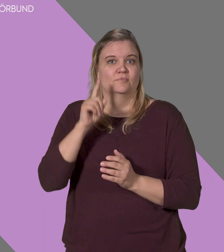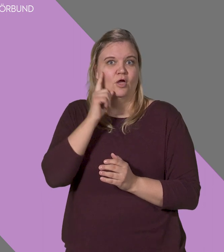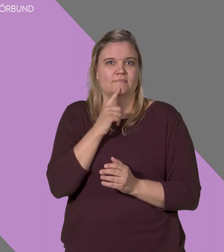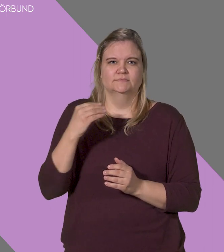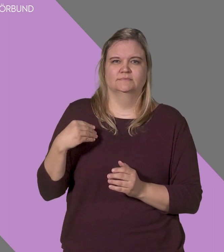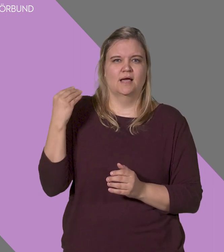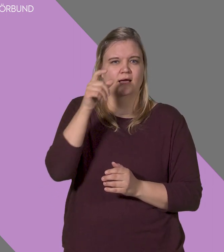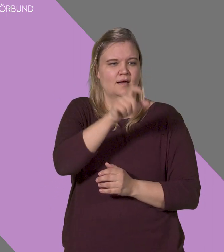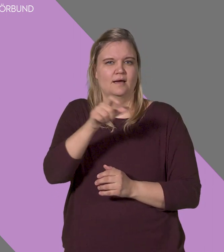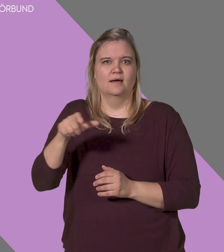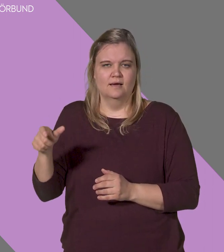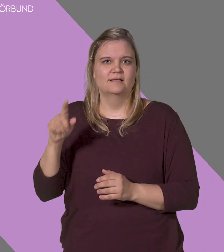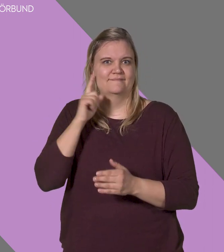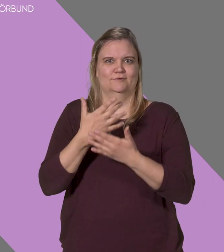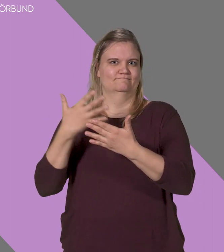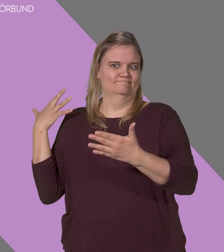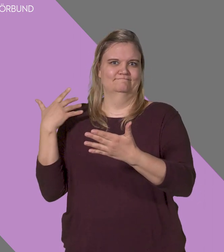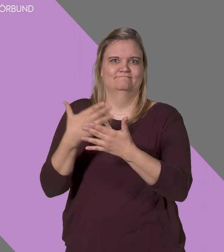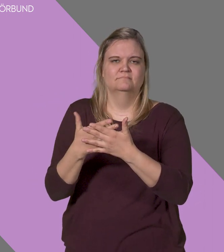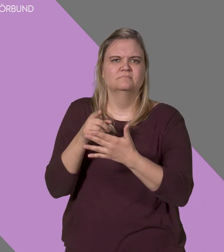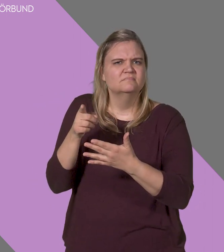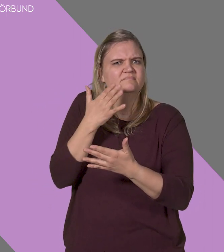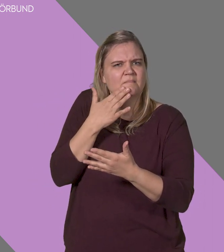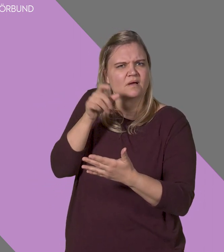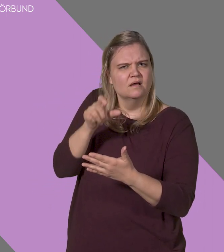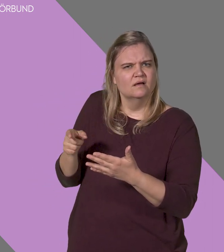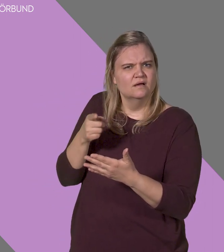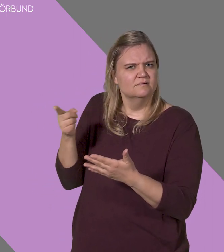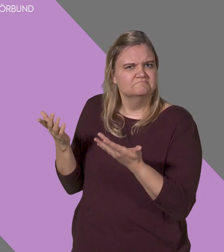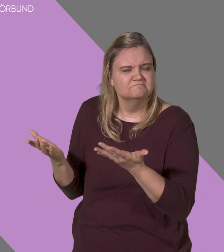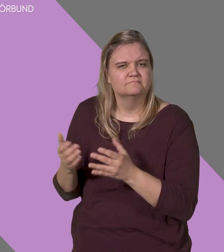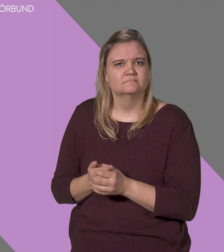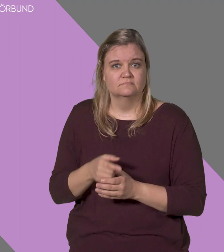Vilka är hjältarna i dövas historia?